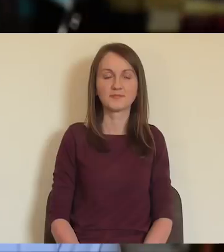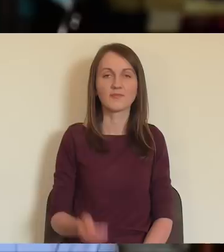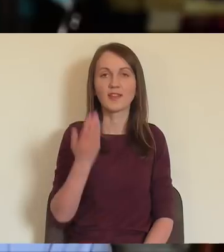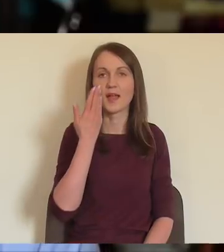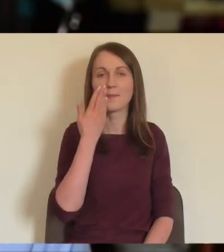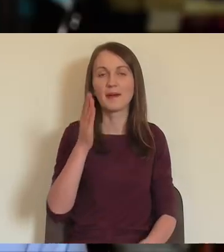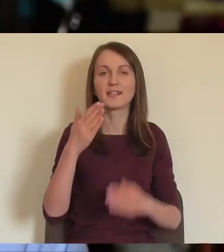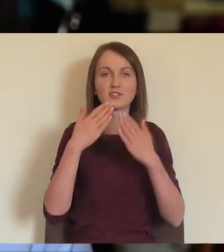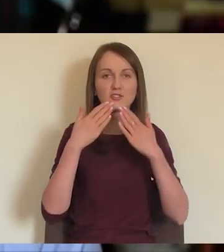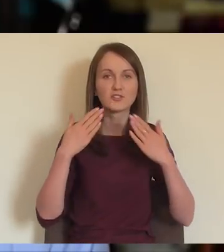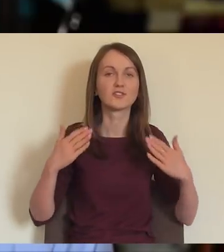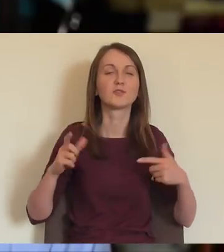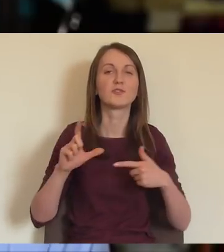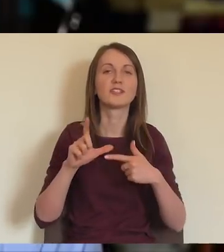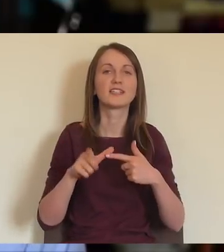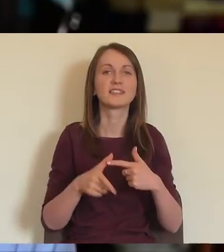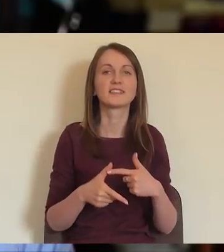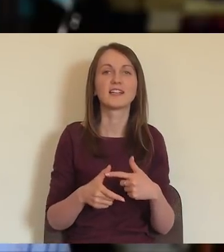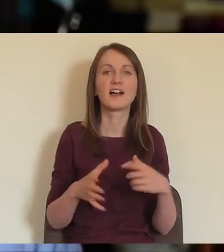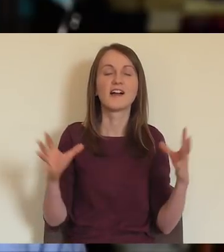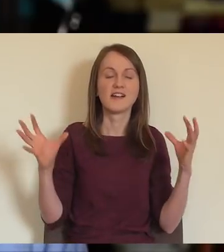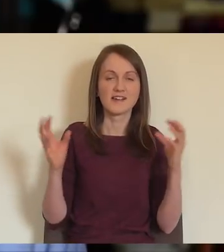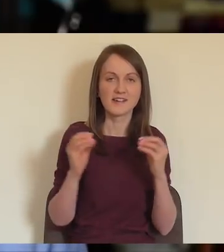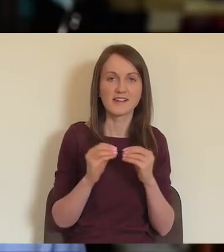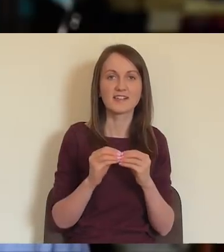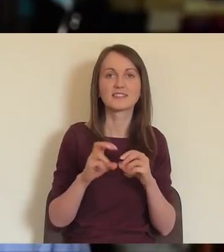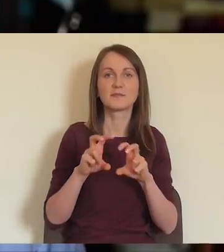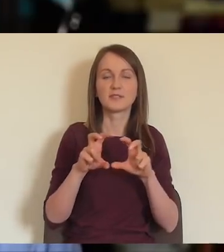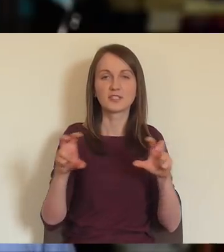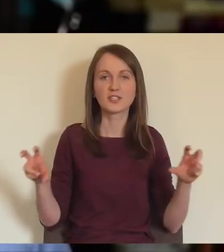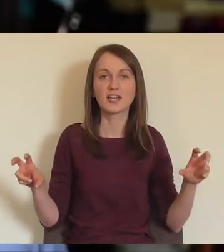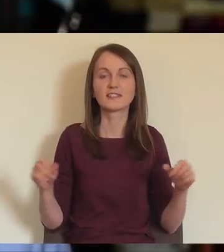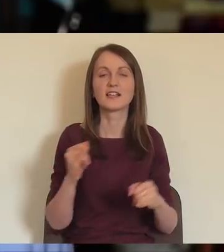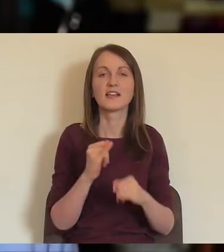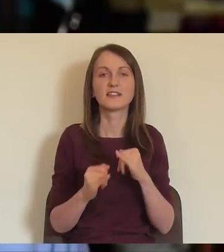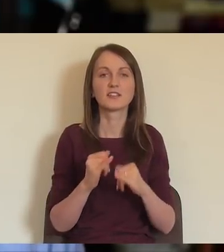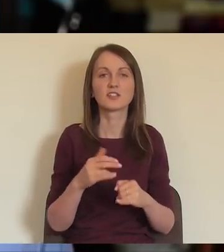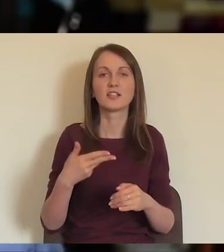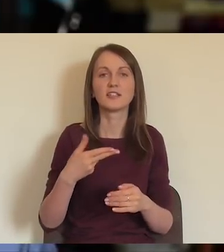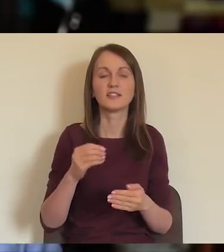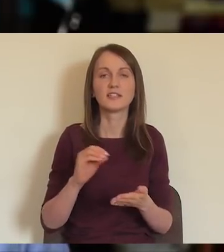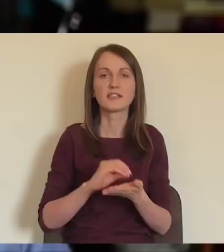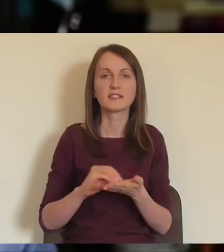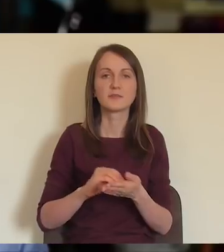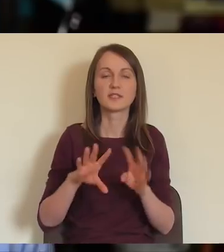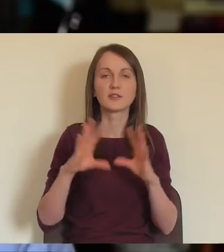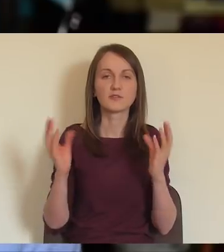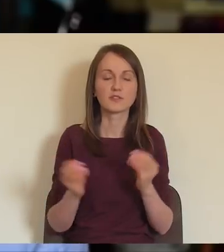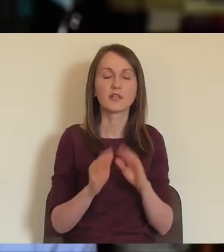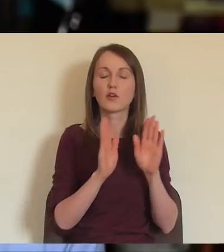Moi drodzy, bardzo Wam dziękuję za ten nasz wspólny czas. Kto jeszcze nie dokończył refleksji, to będzie czas po zakończeniu transmisji.